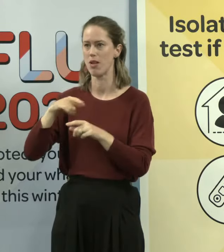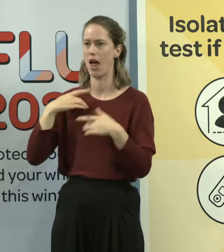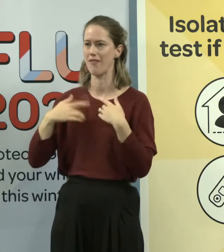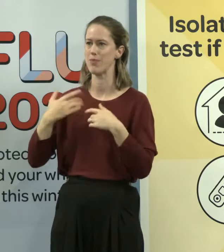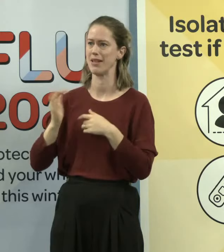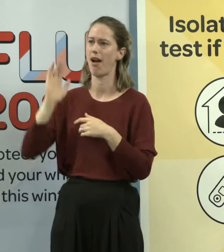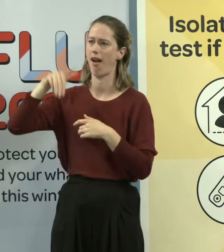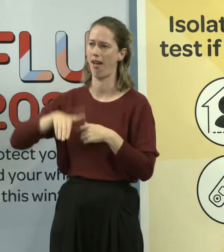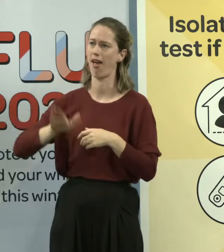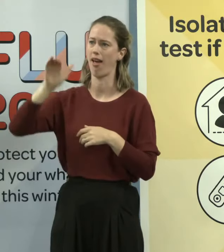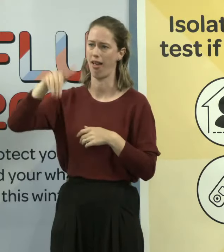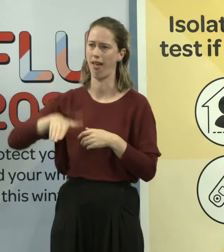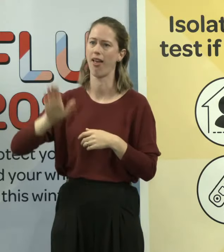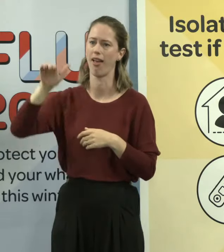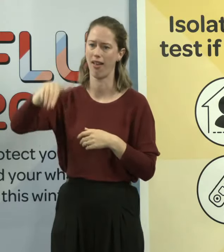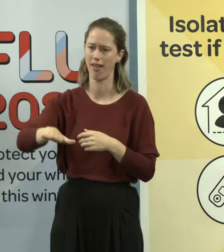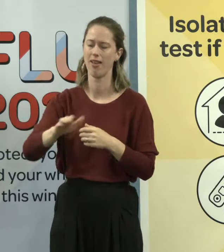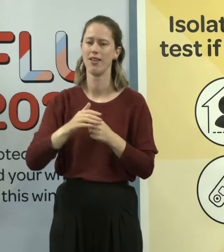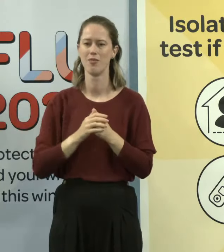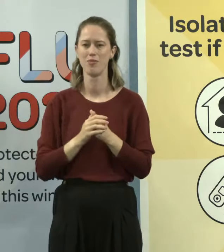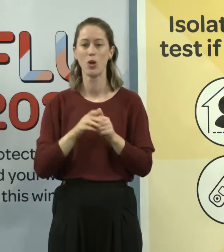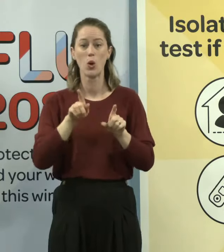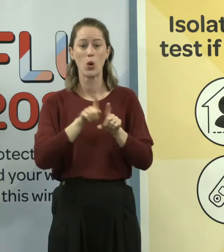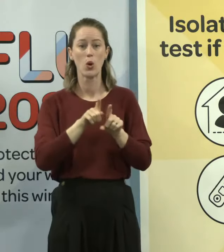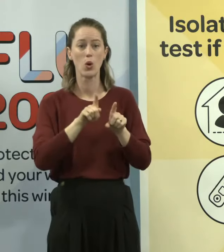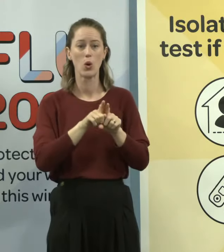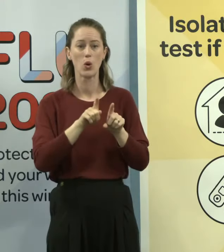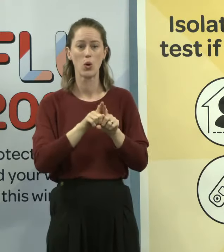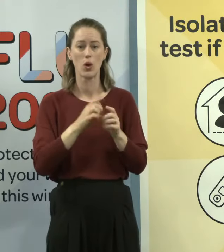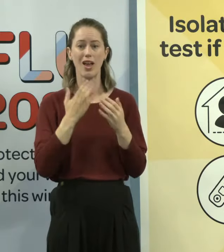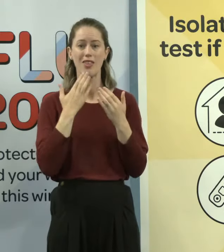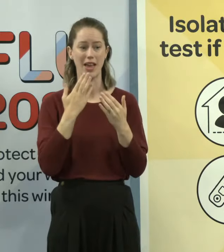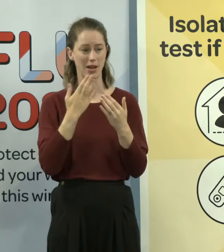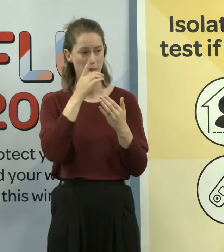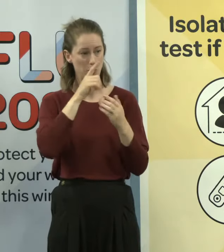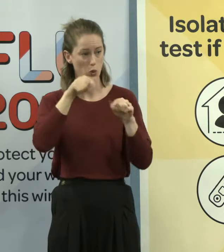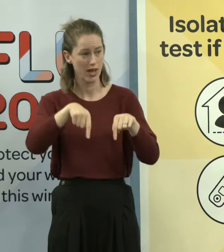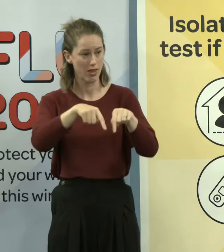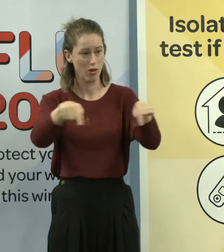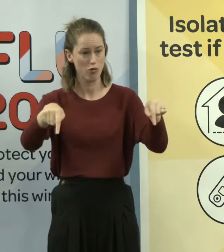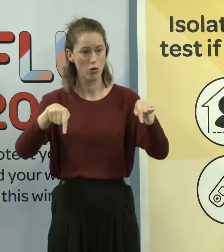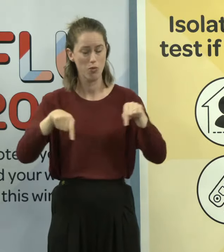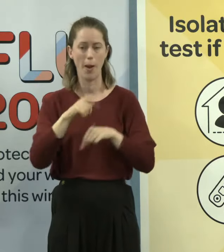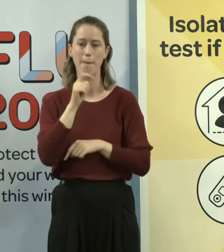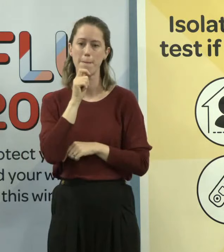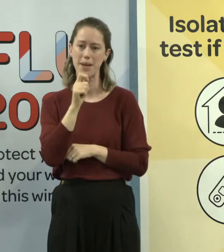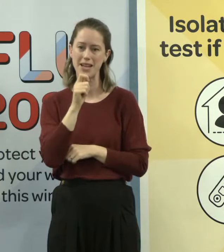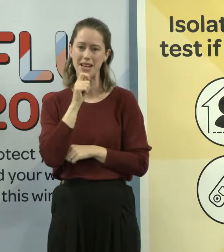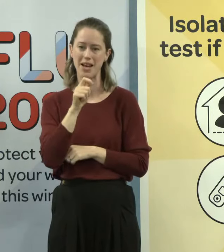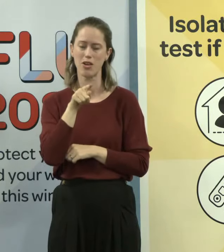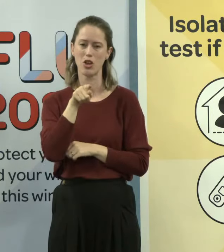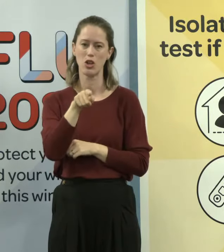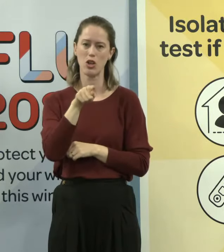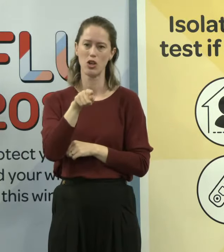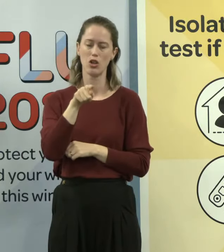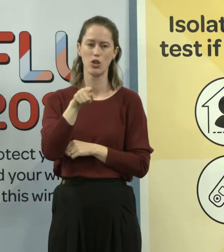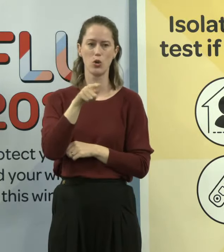katoa- Hou katoa Nga tangata o Tireni- mo te kawe i a tatou ki